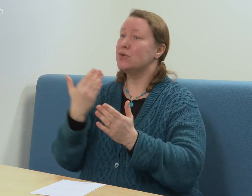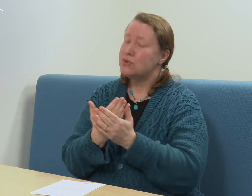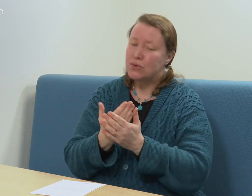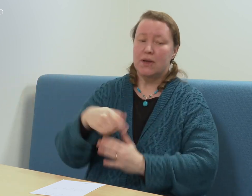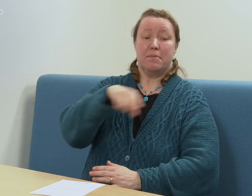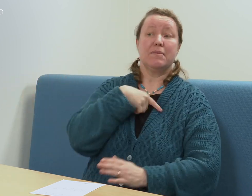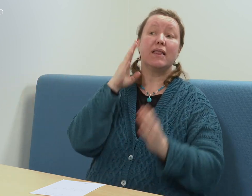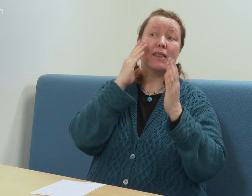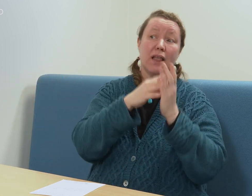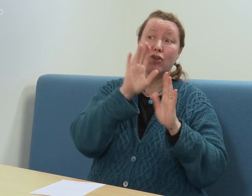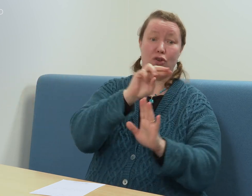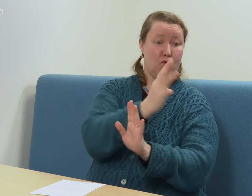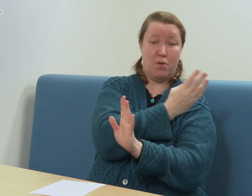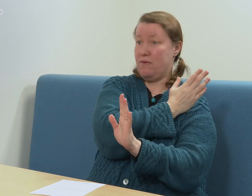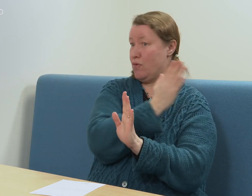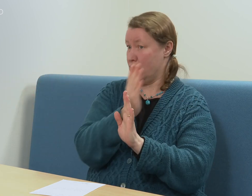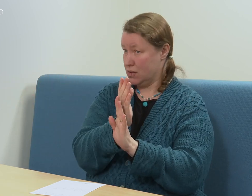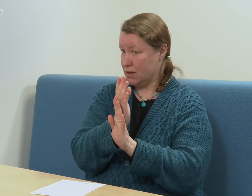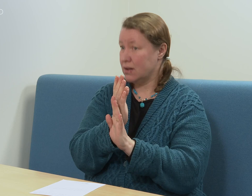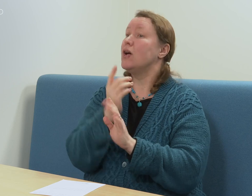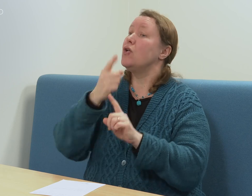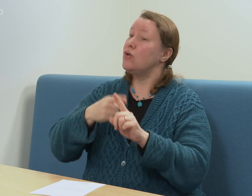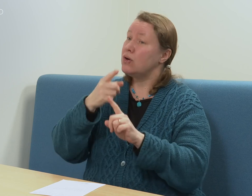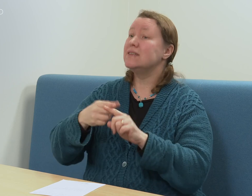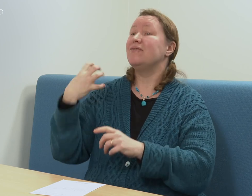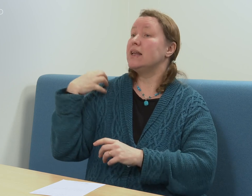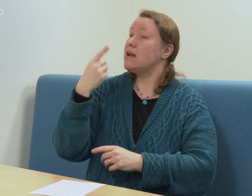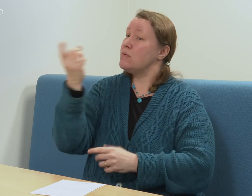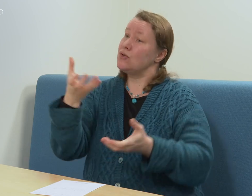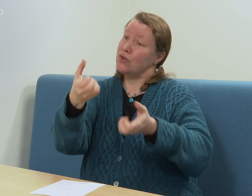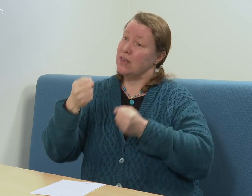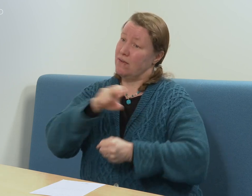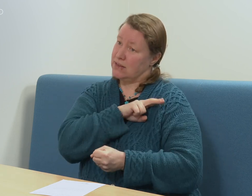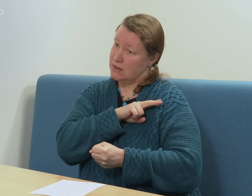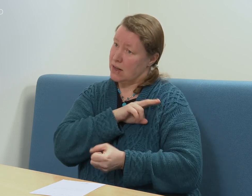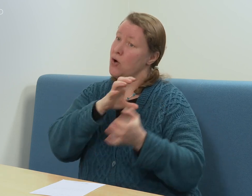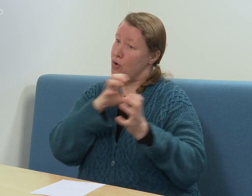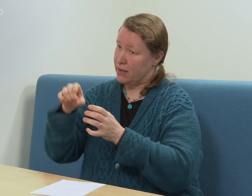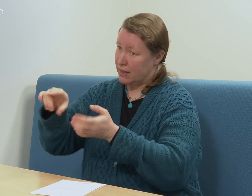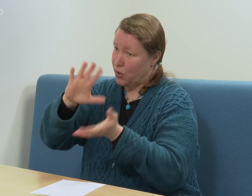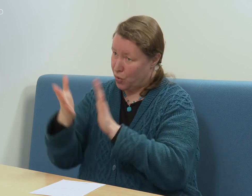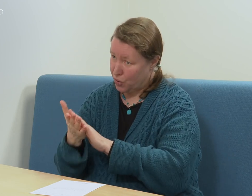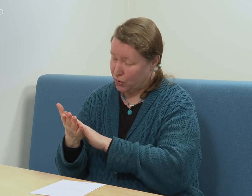Alun perin tavoitteemme oli, että palvelu siirtyisi - kolmen vuoden siirtymäajan jälkeen viranomaisten vastuulle.